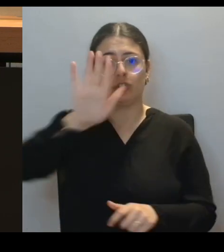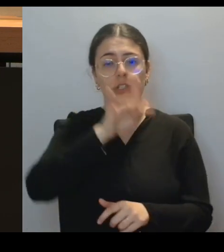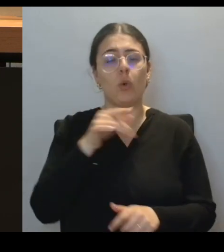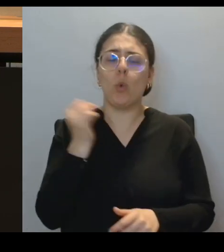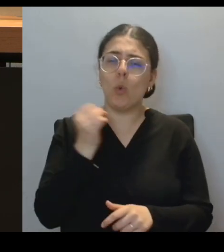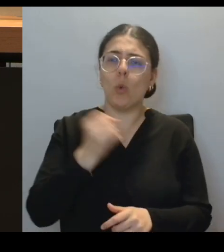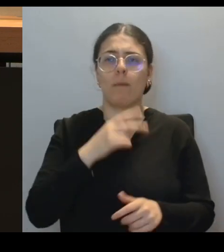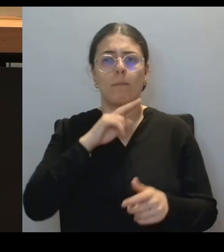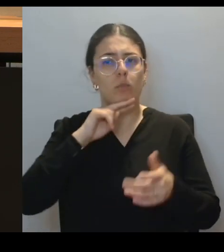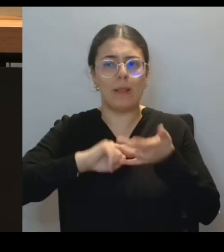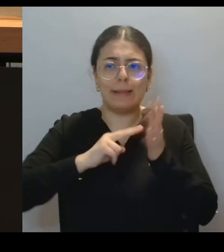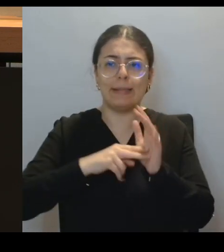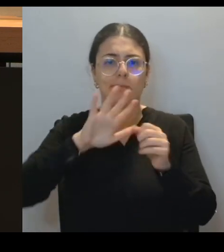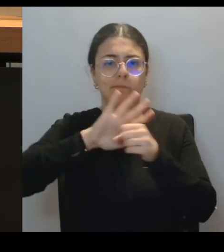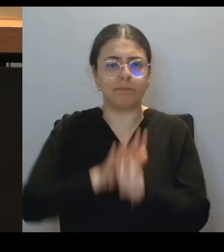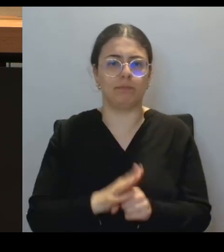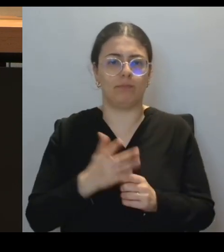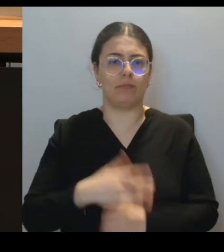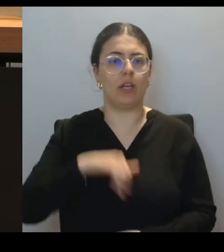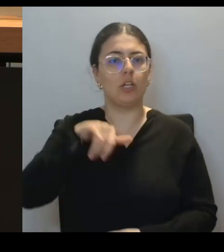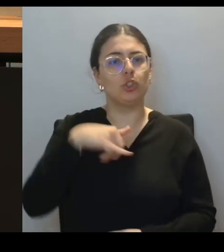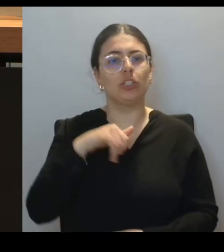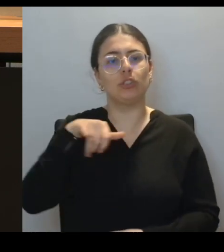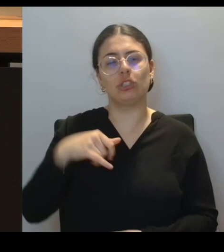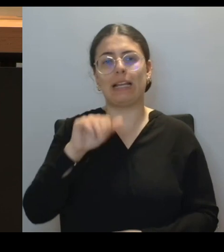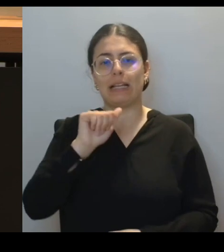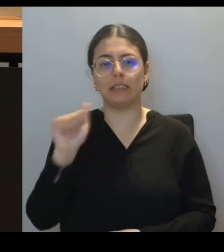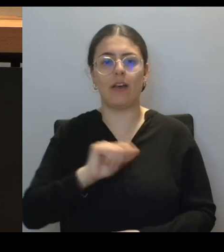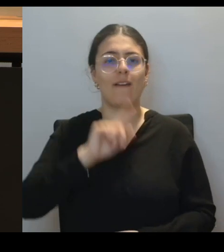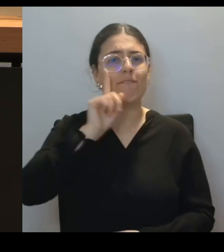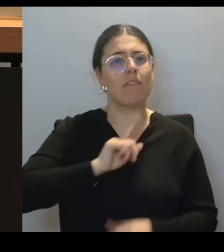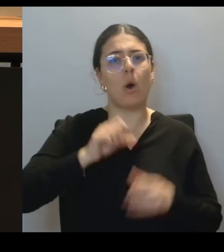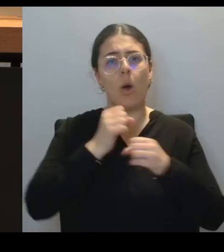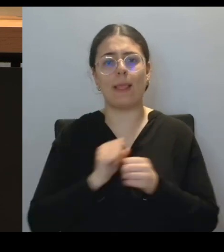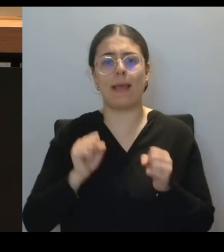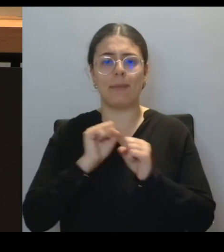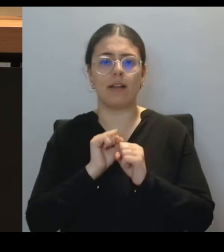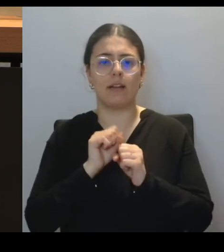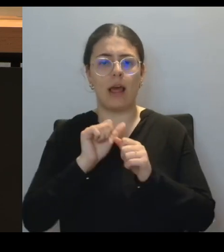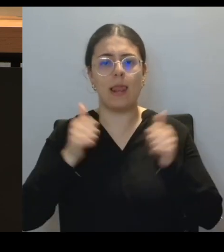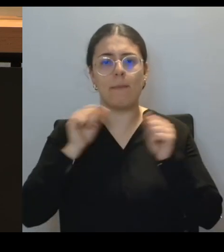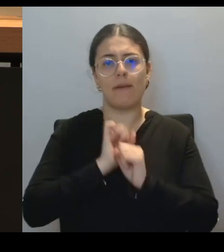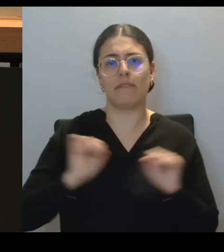Freiheit ruft und den Widerstand sowohl gegen den IS als auch gegen das Regime im Iran unterstützt, muss sich